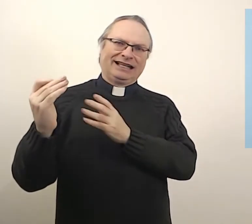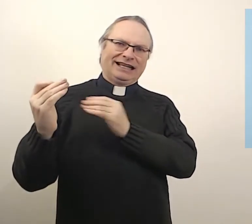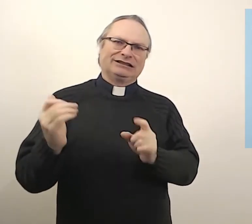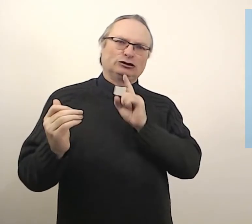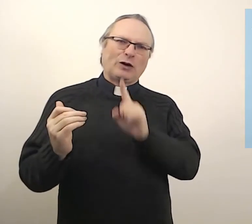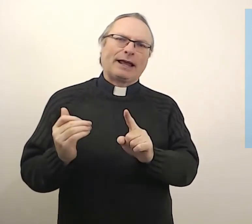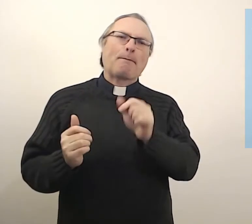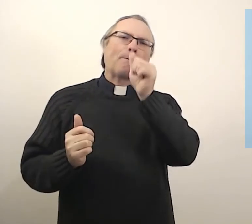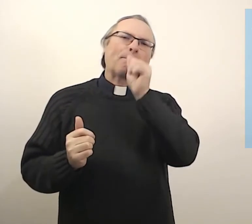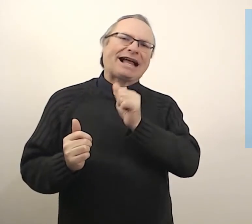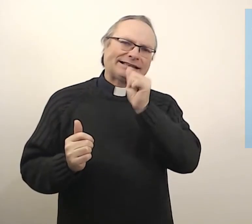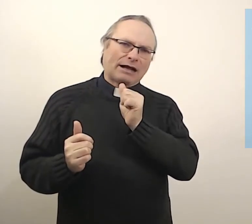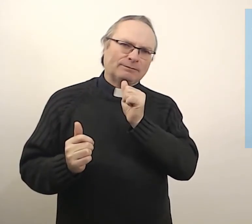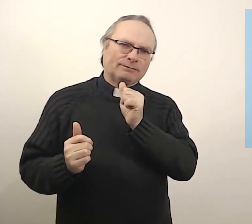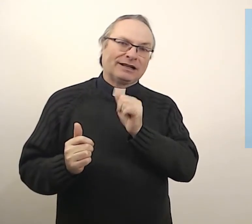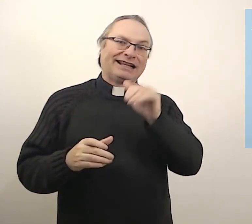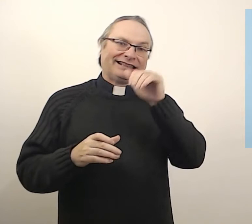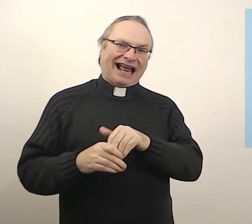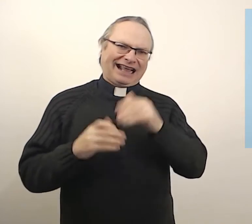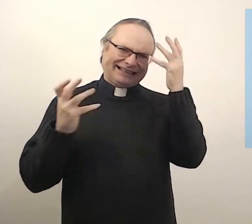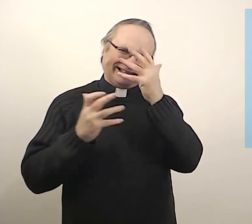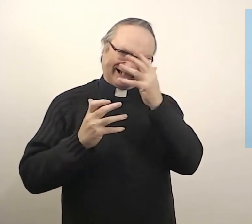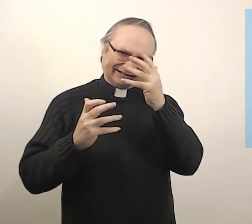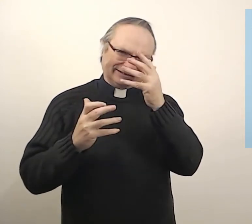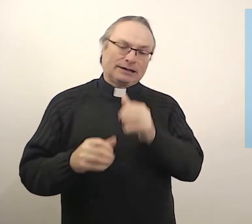et soyez patients dans la détresse.